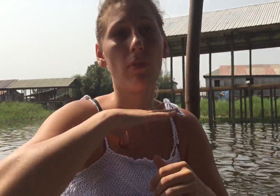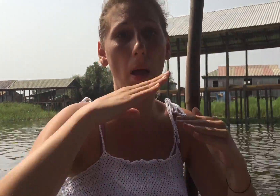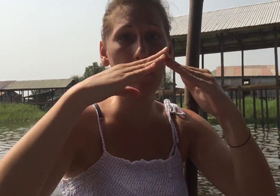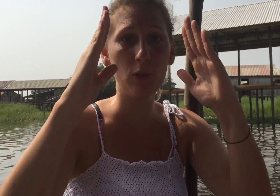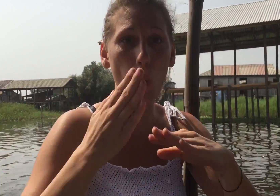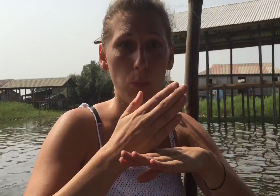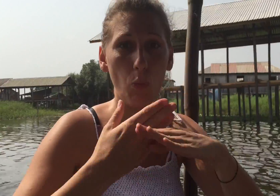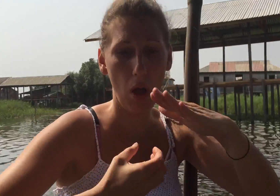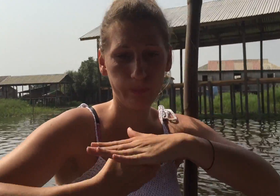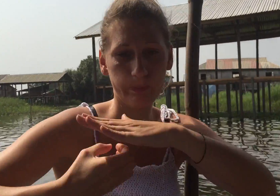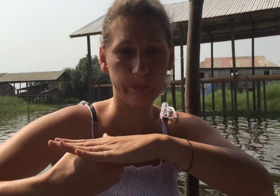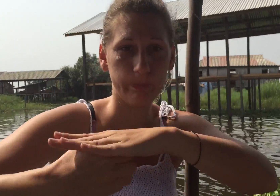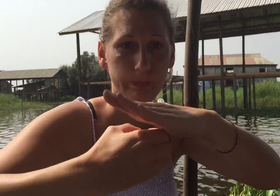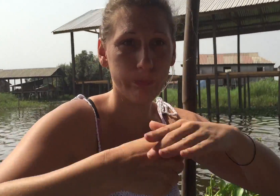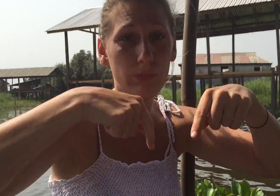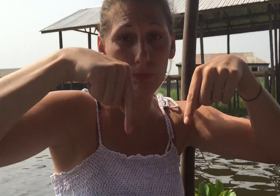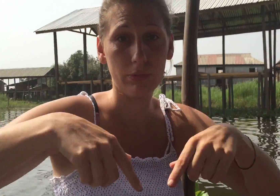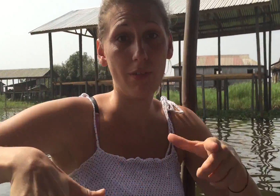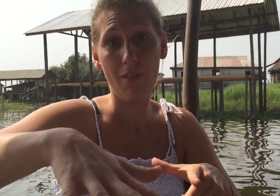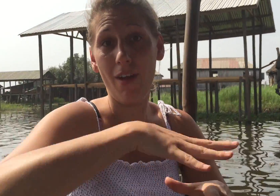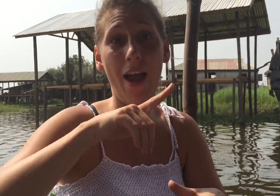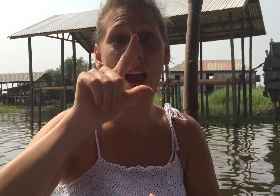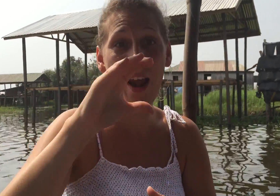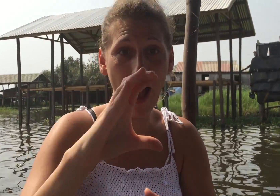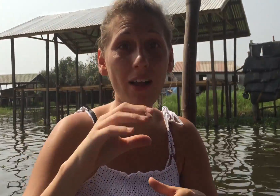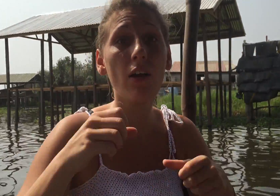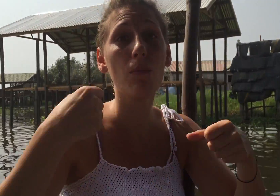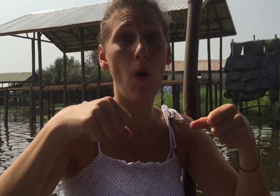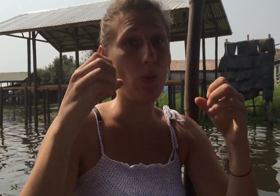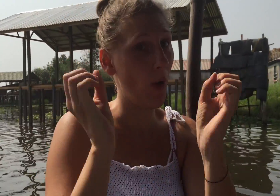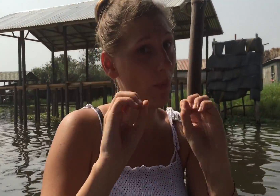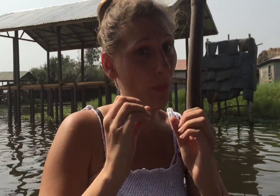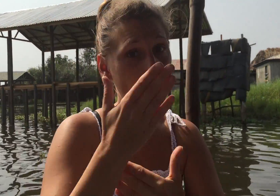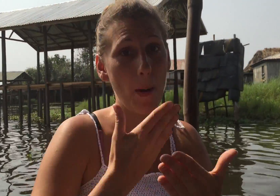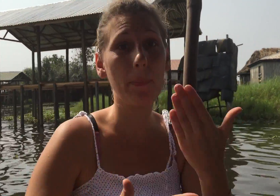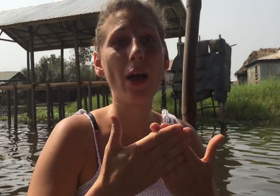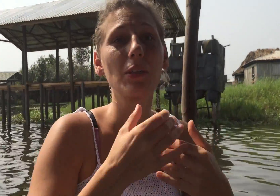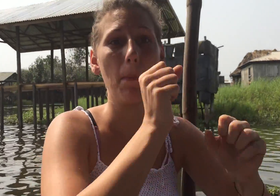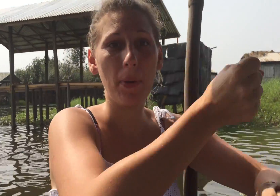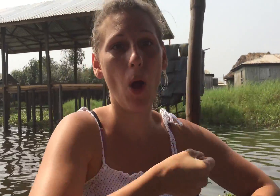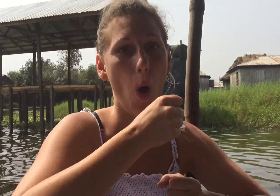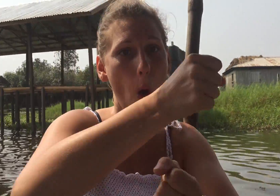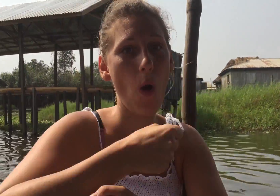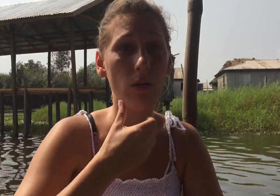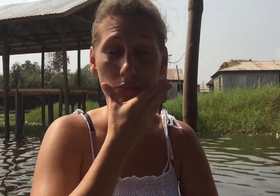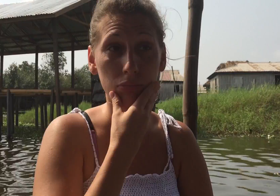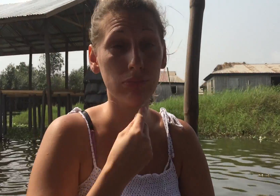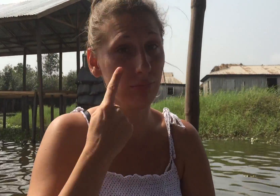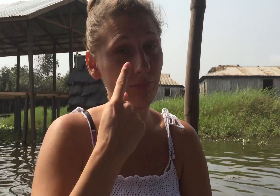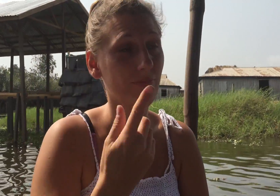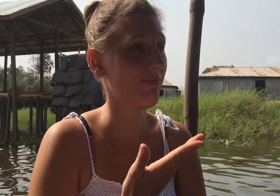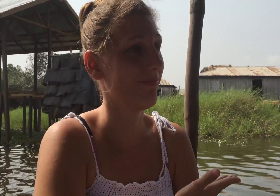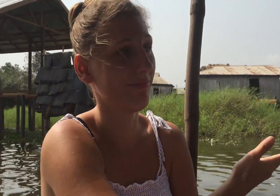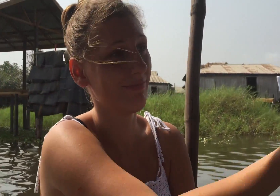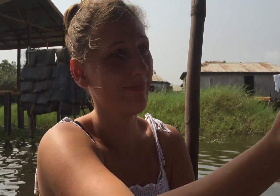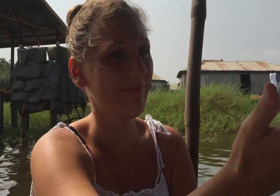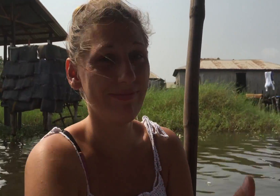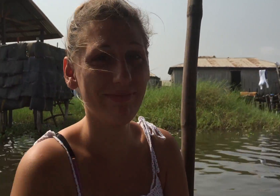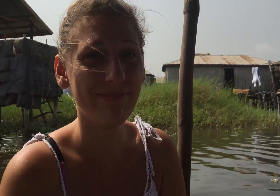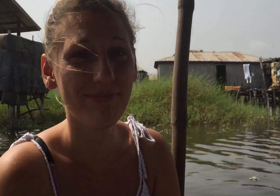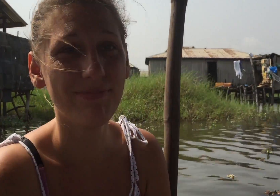Ils vivent dans des maisons en bois sur pilotis dans ce lac où il n'a aucune moto mais des pirogues à la place. C'est beau à voir...regardez...